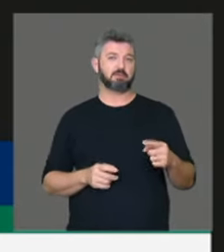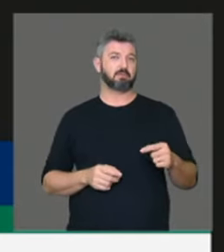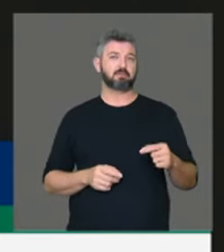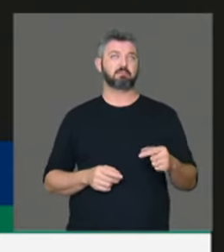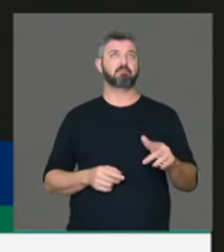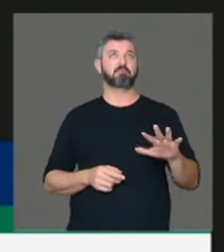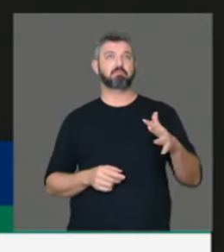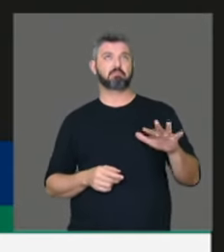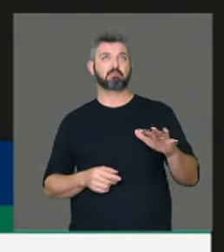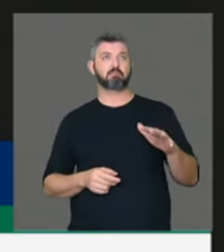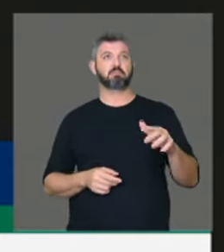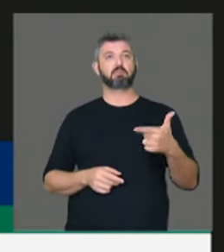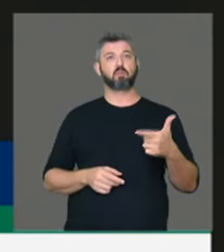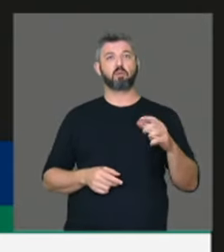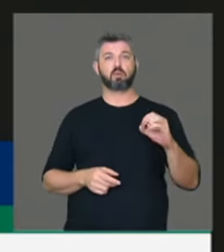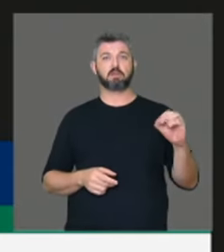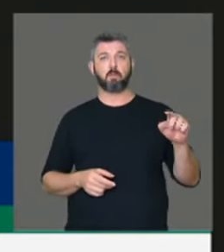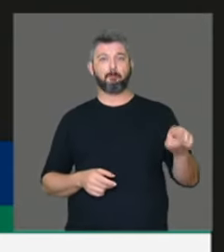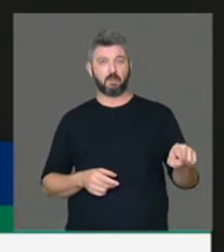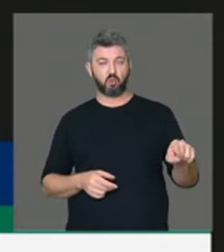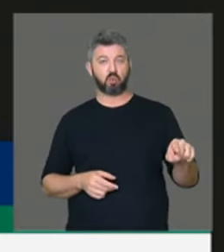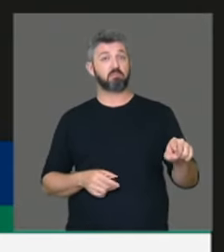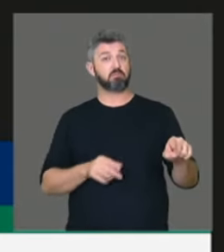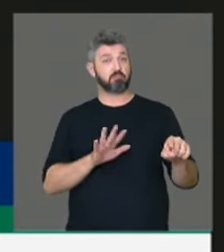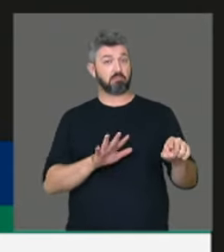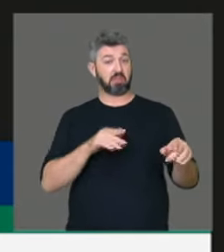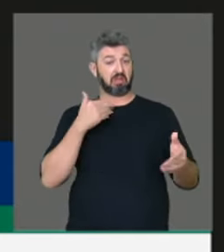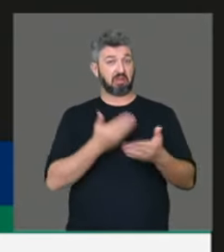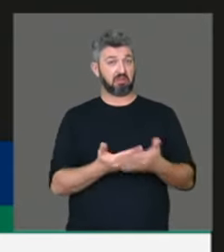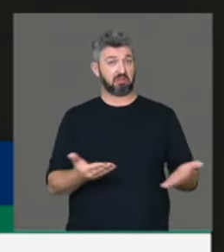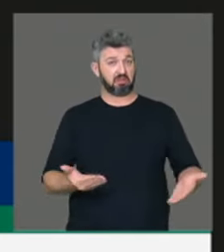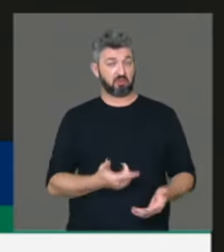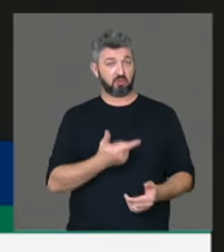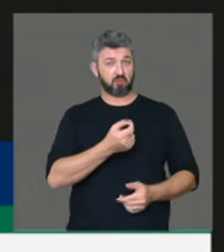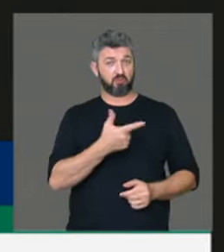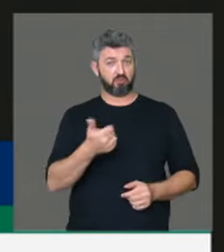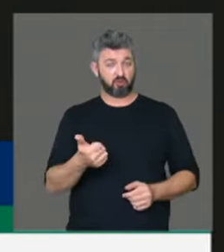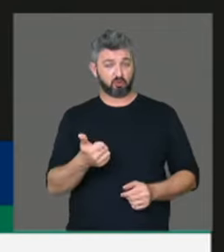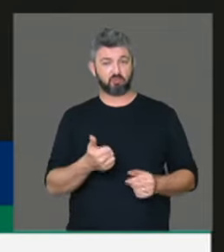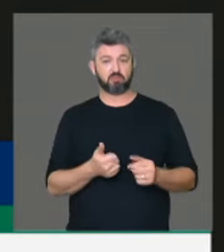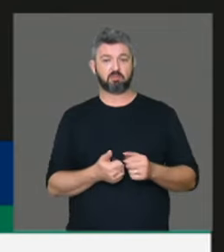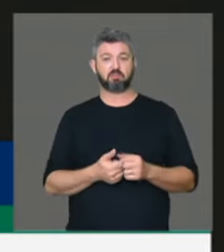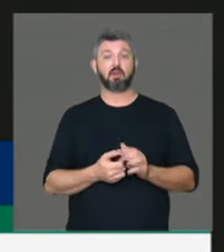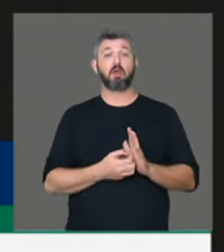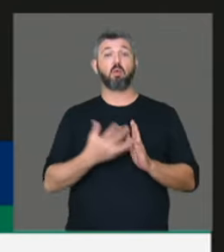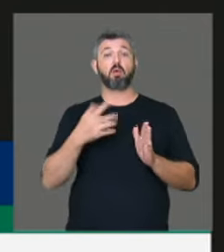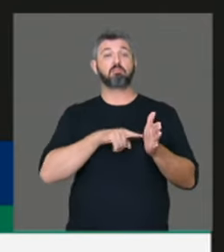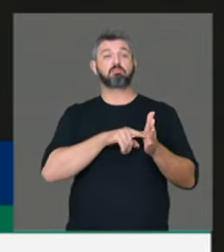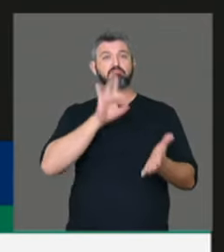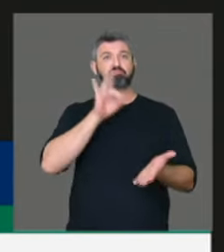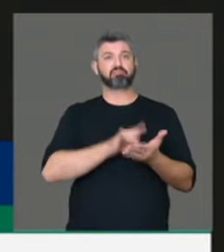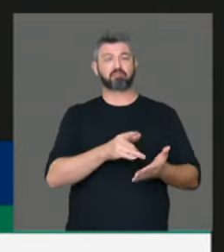200 MIL CASOS, MAS ATÉ HOJE, 2021, NENHUM LEVANTAMENTO CONSISTENTE FOI FEITO PELO MINISTÉRIO DA SAÚDE. A